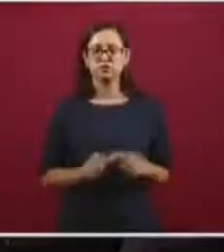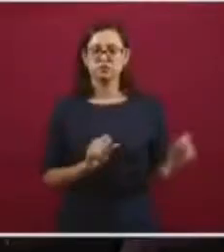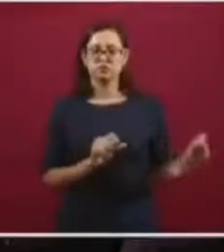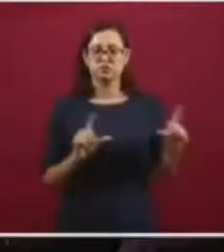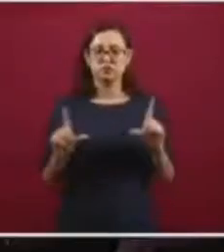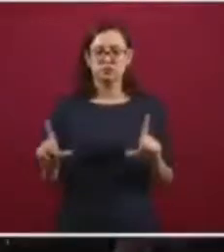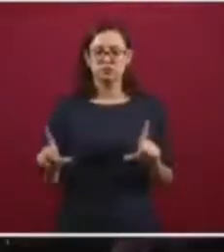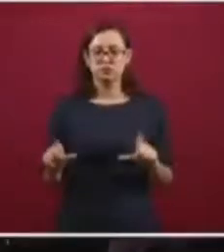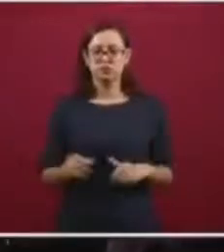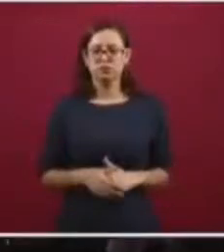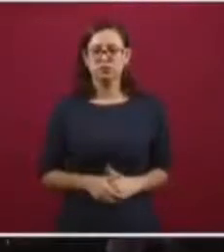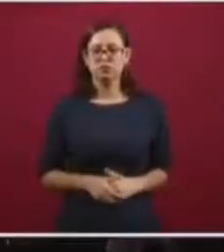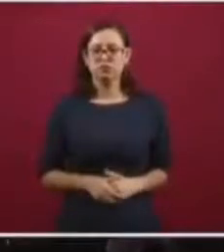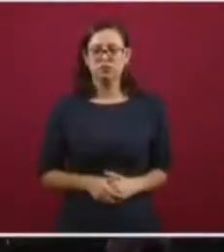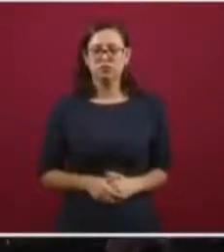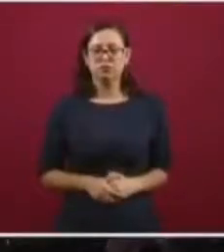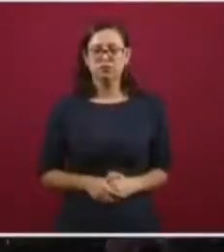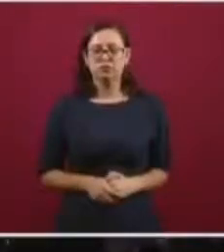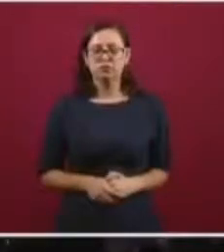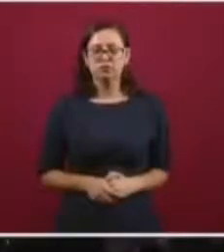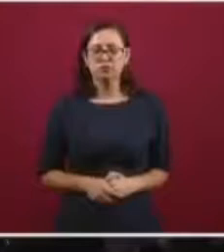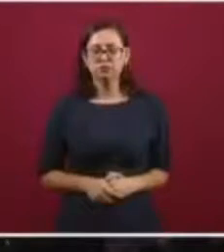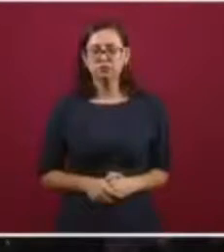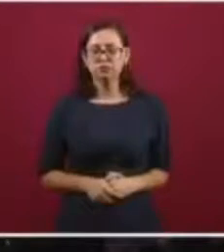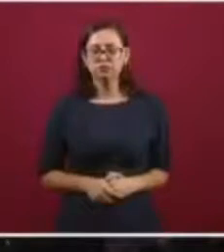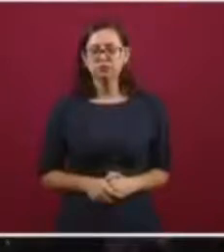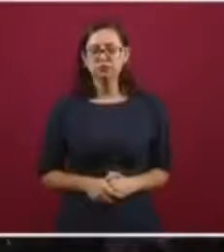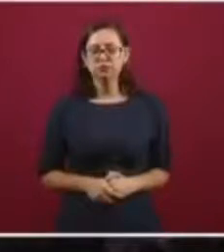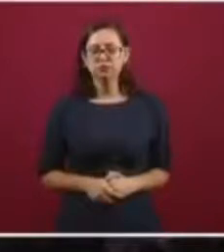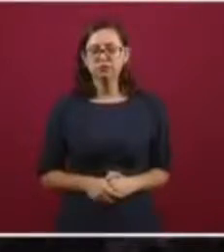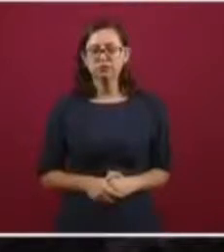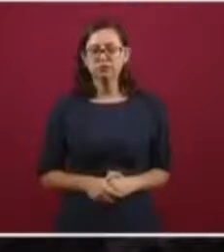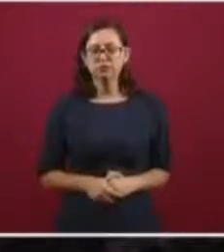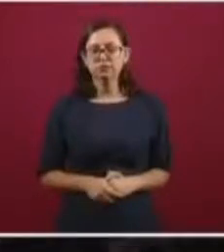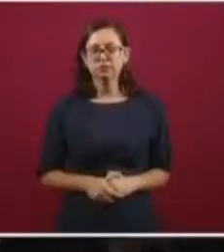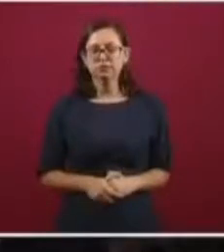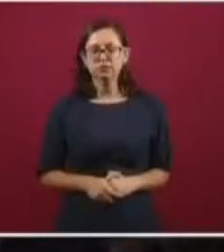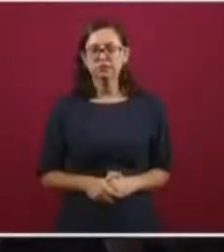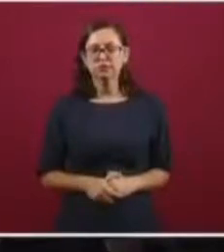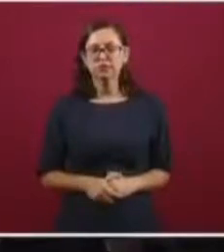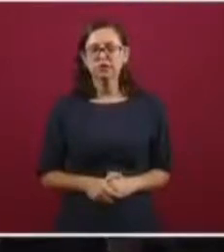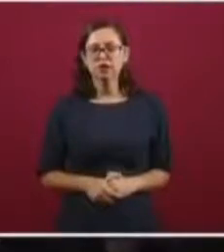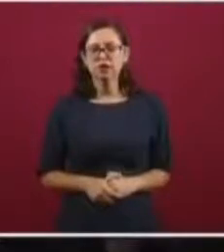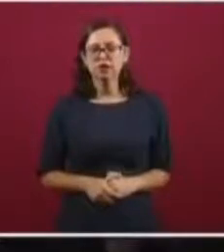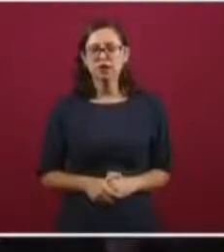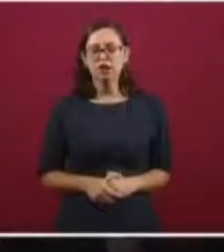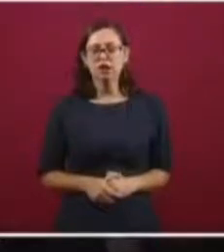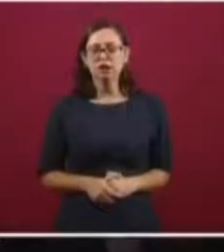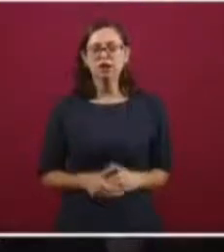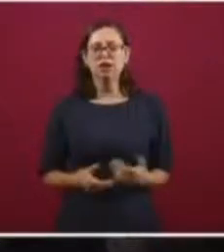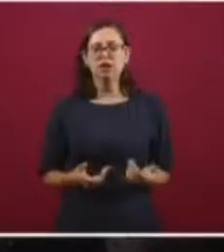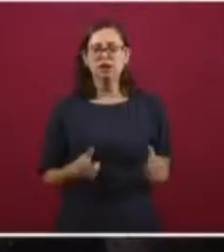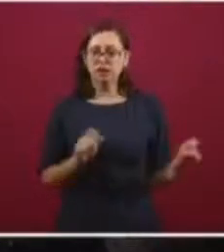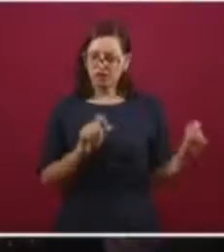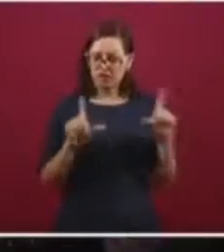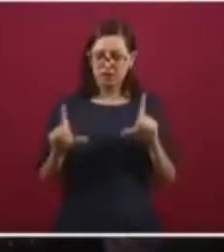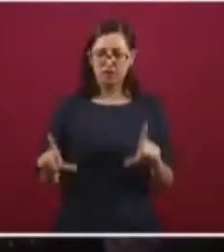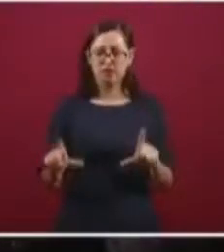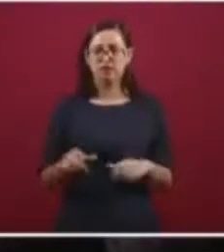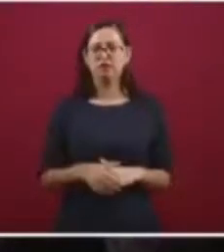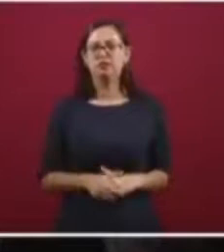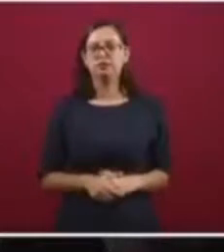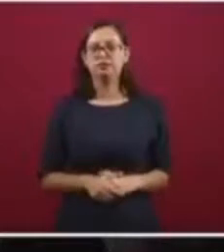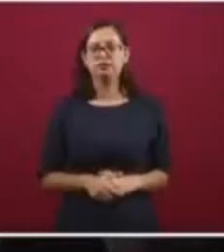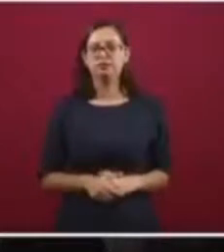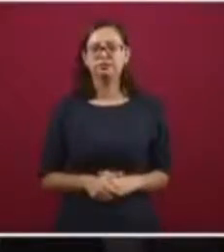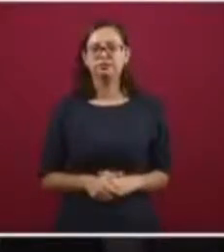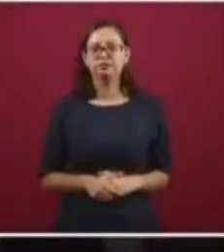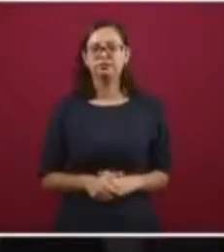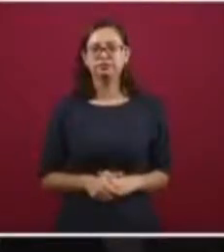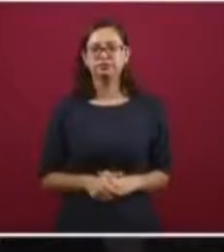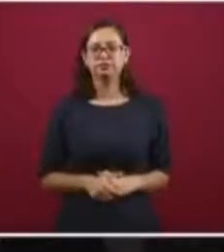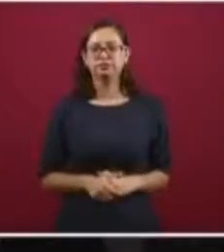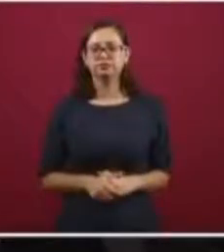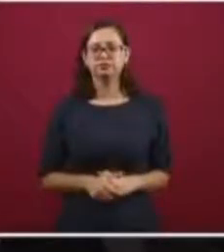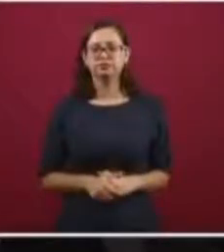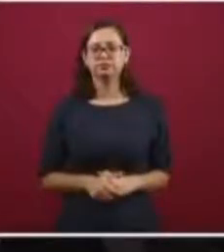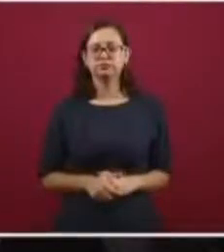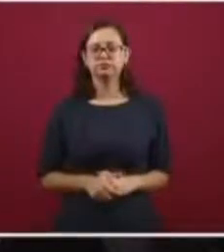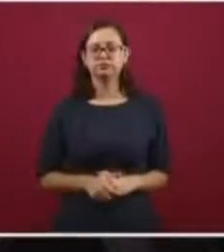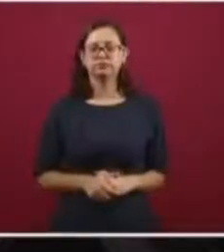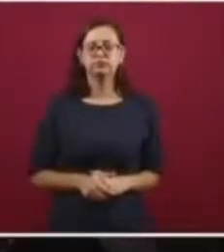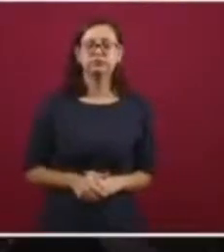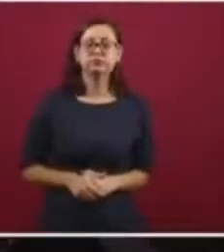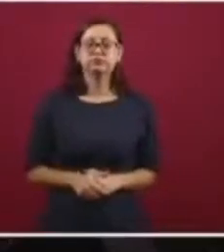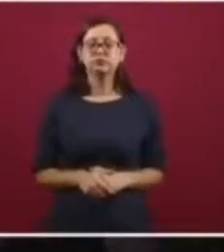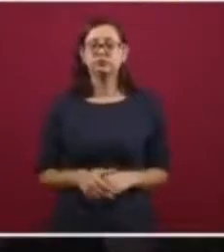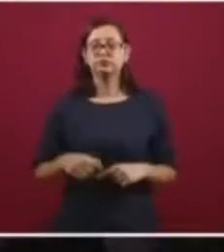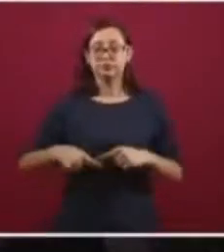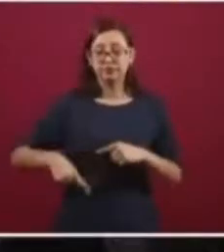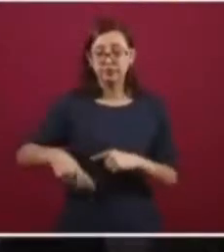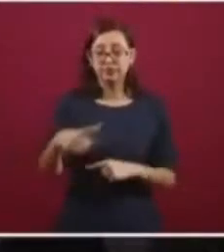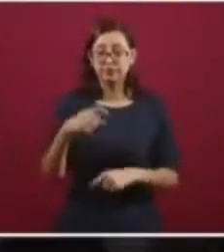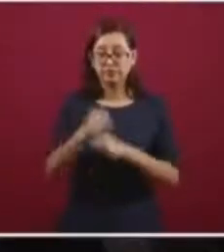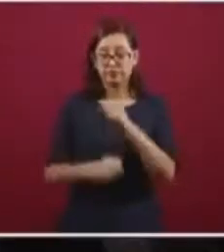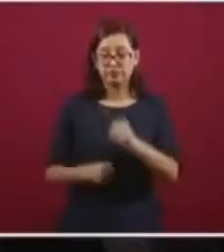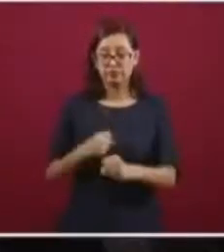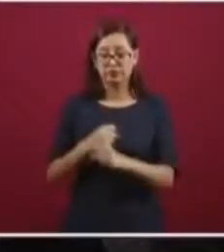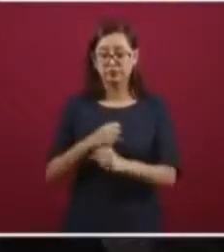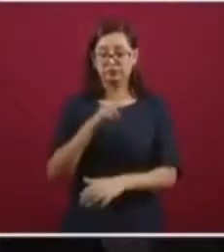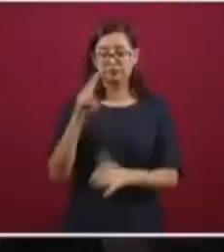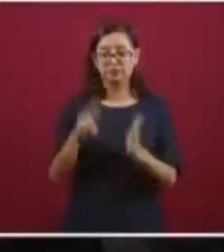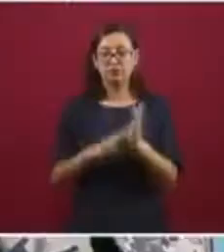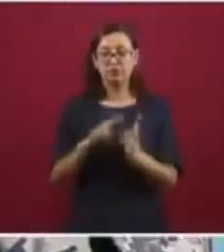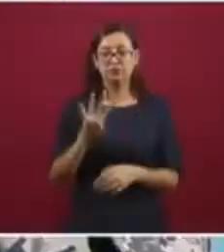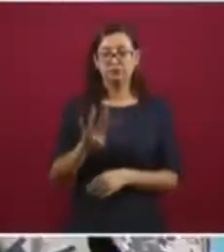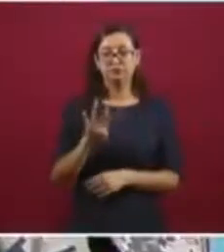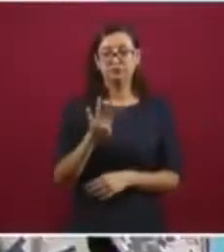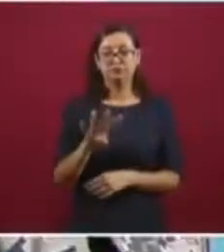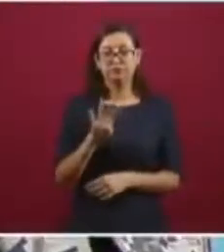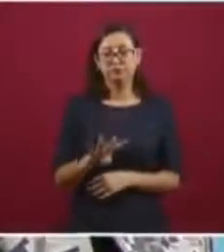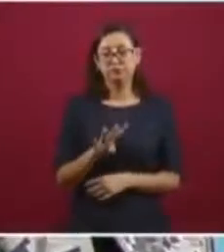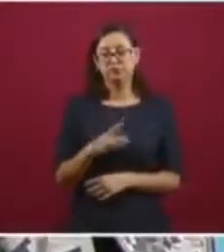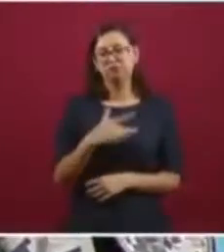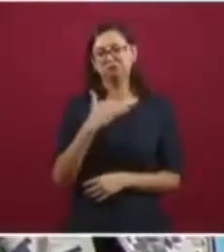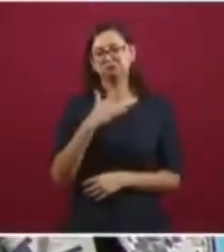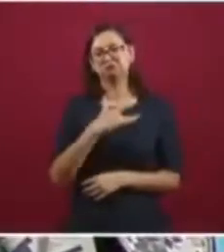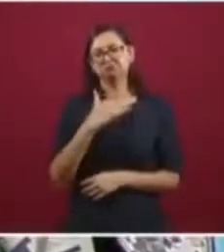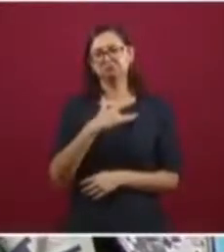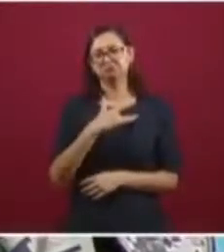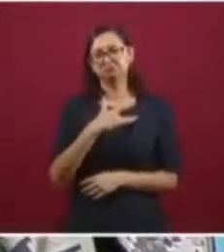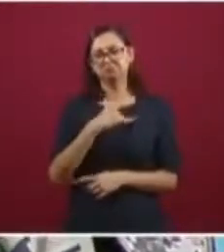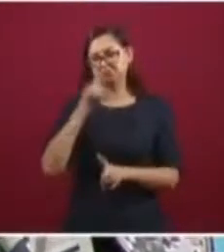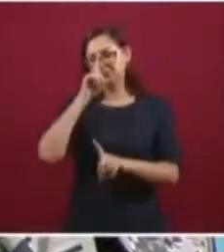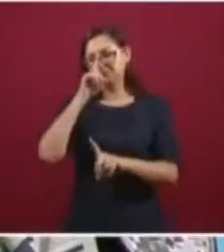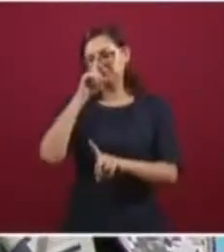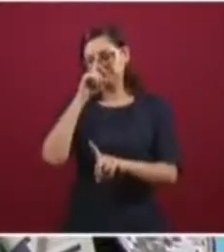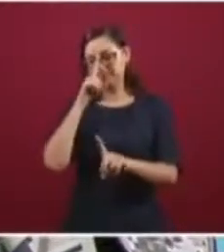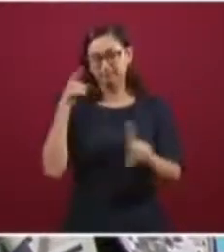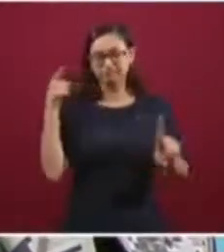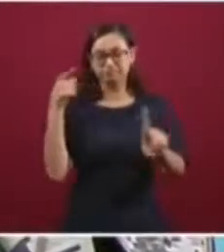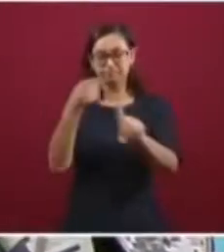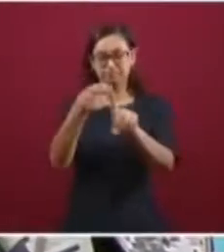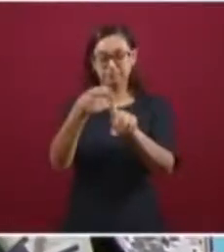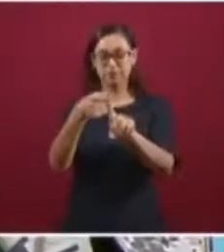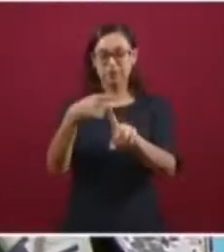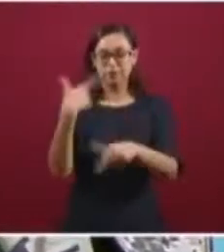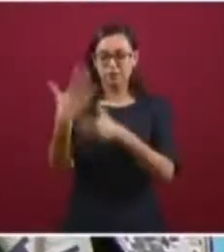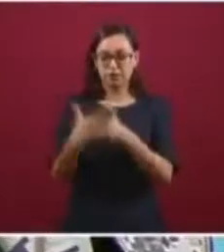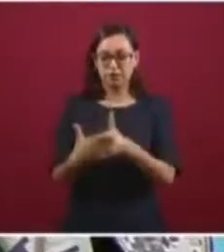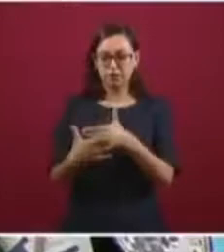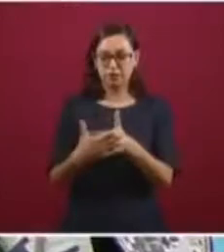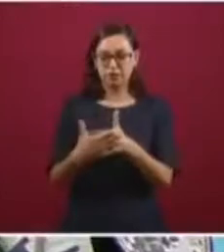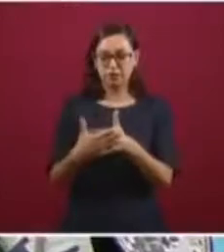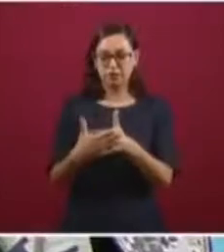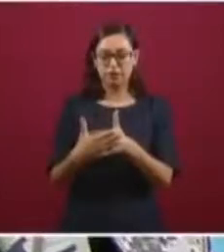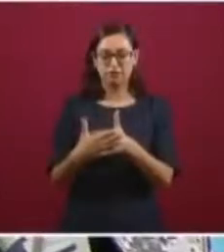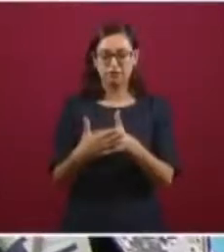En cuanto al reclutamiento, para el presente año el estimado o la meta para de reclutamiento